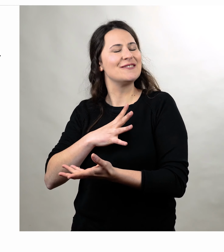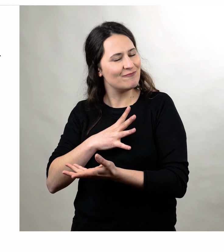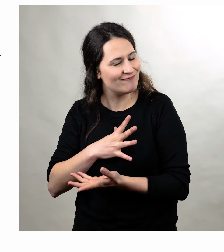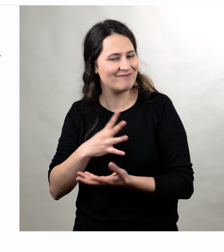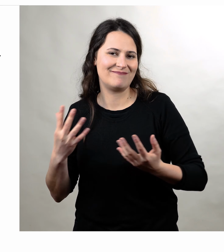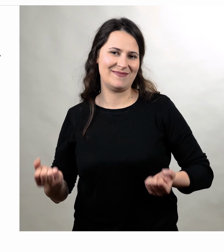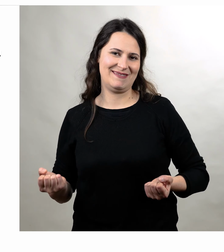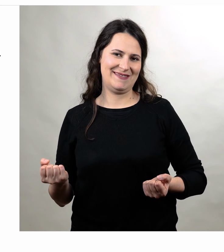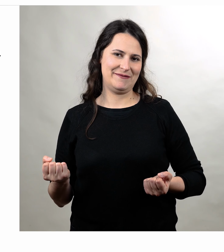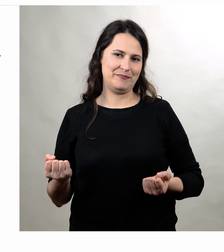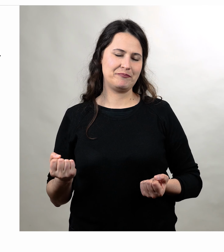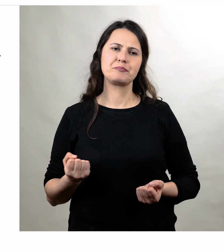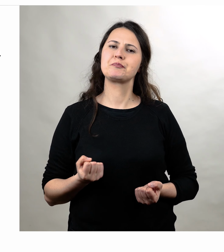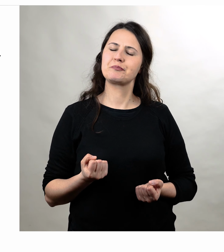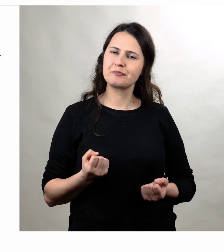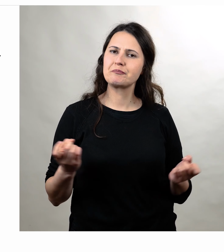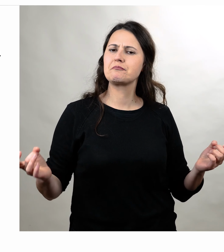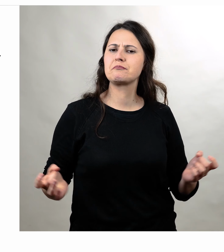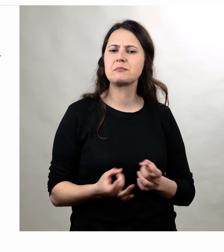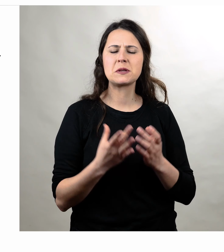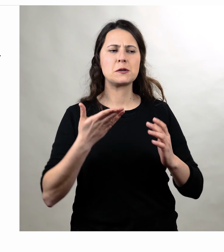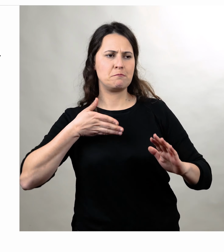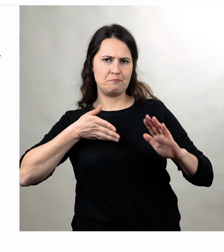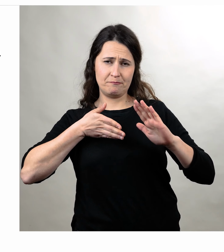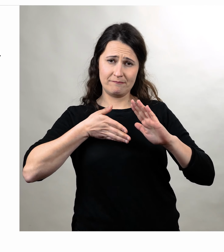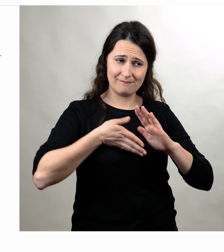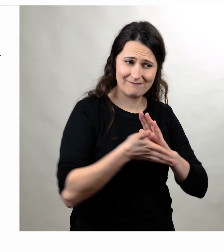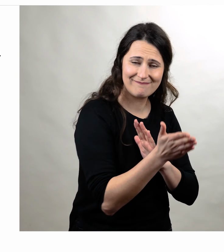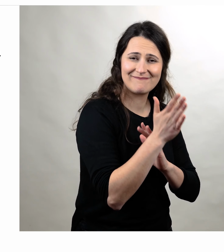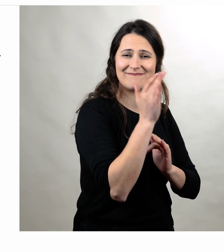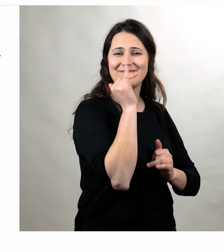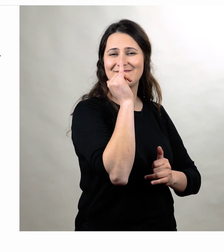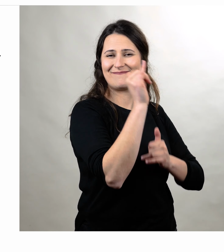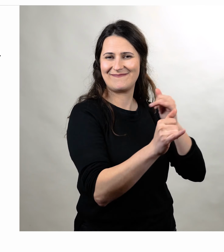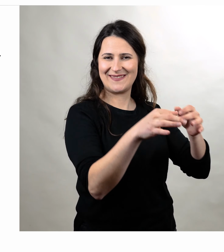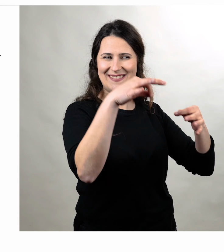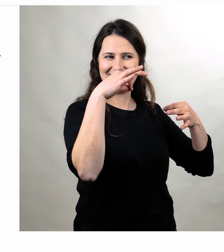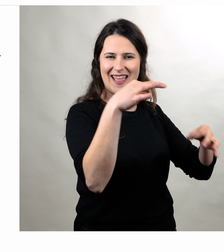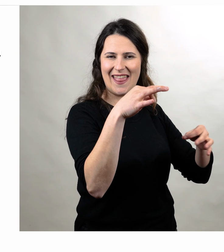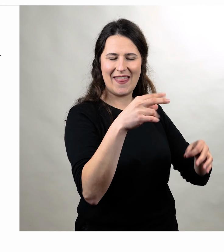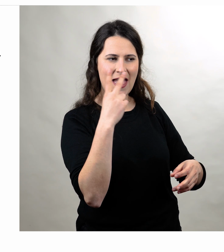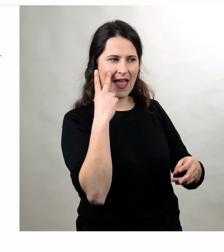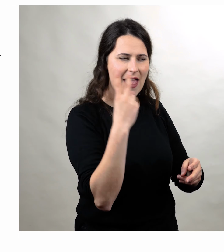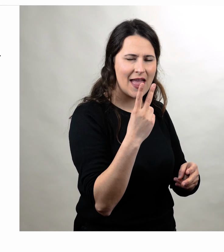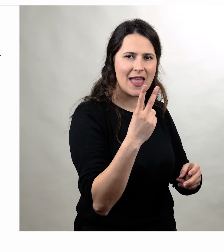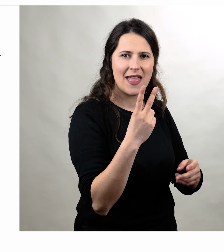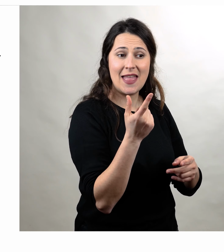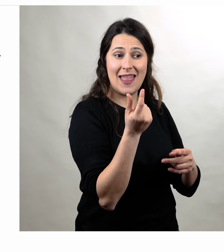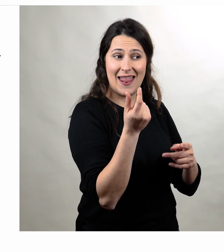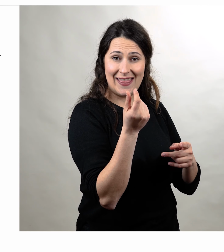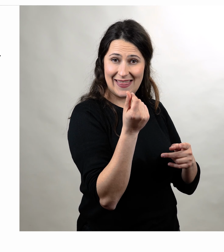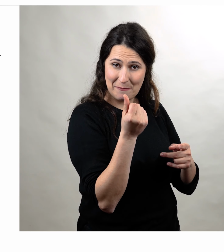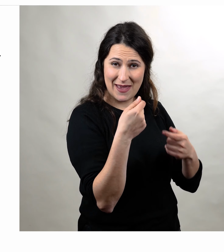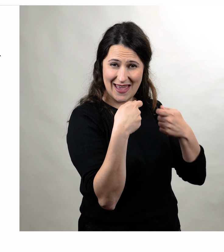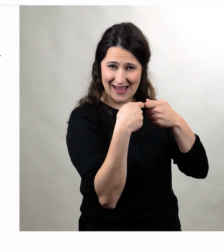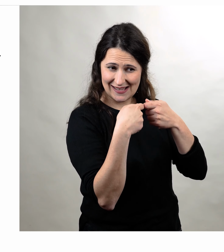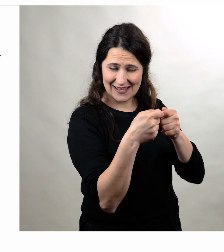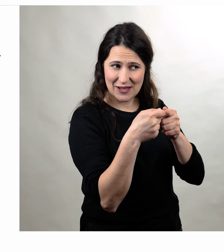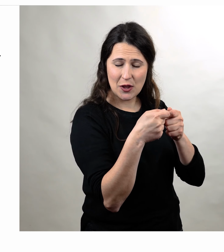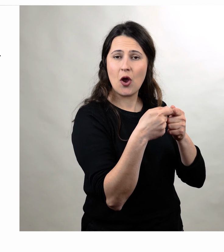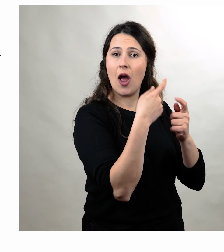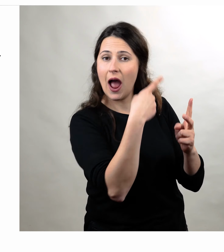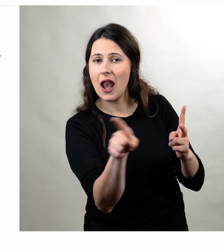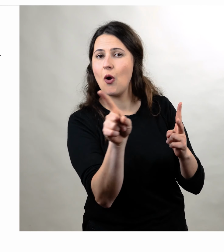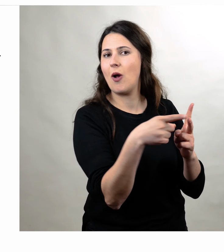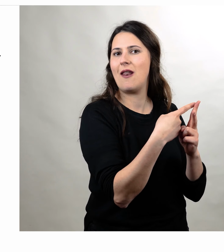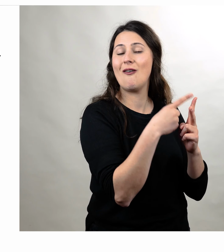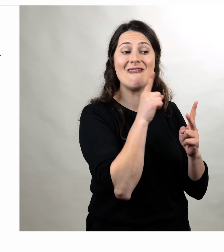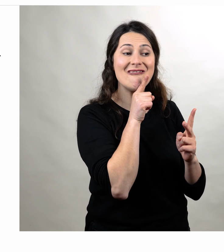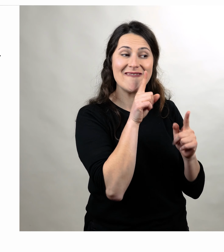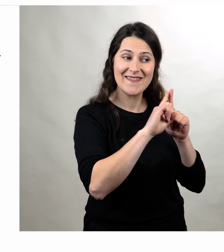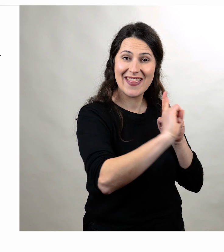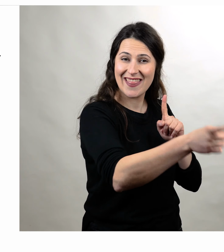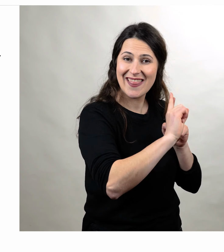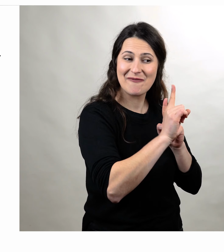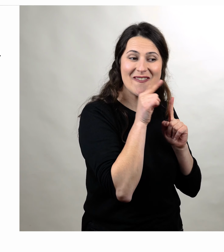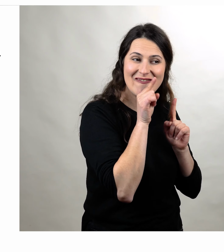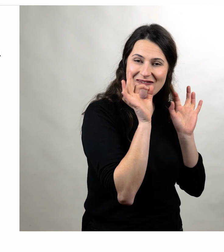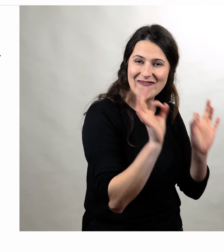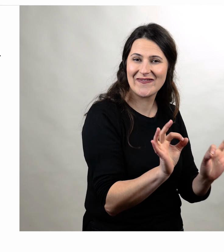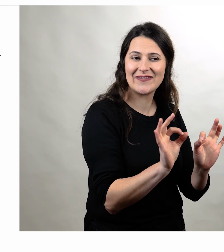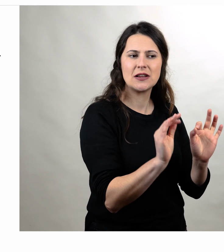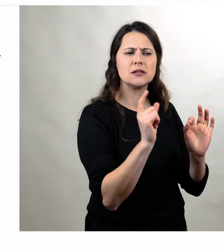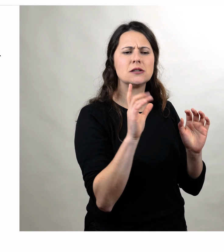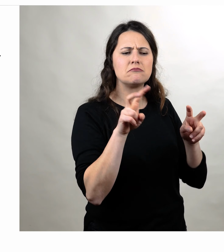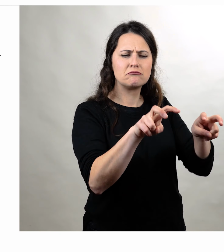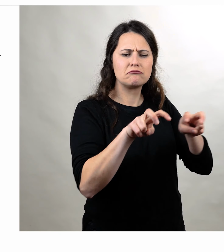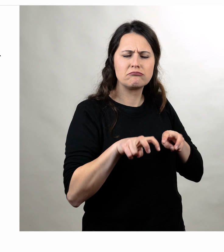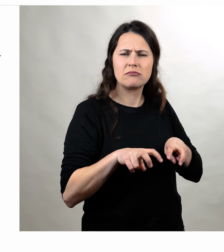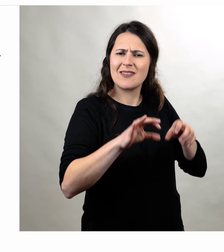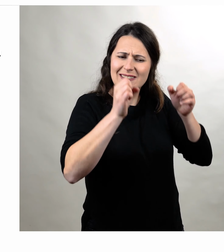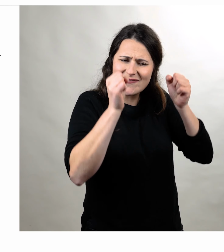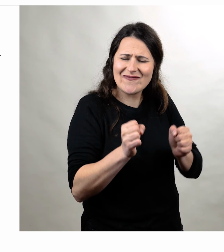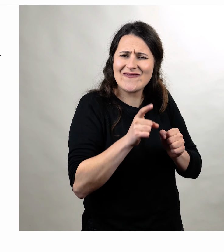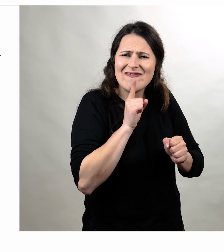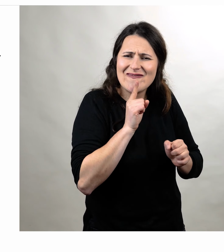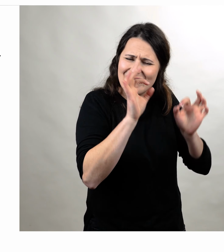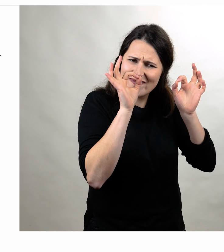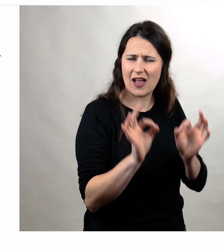Σε ορισμένα αποτελέσματα, οι ταξιδιώτες βλέπουν διαφορετικές τιμές εισιτηρίων για την ίδια διαδρομή και την ίδια κατηγορία καταλυμάτων.